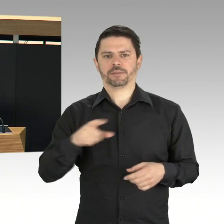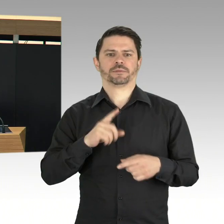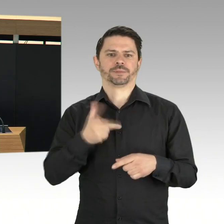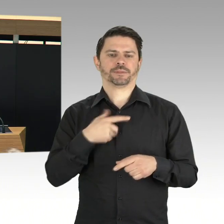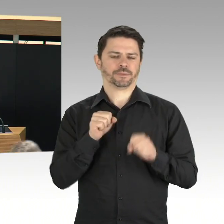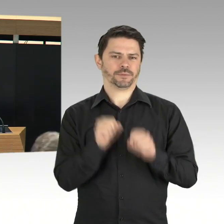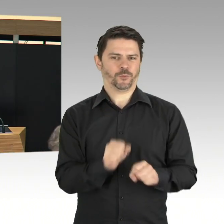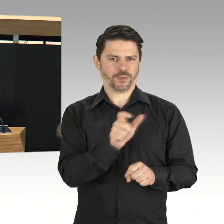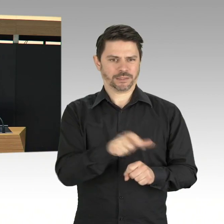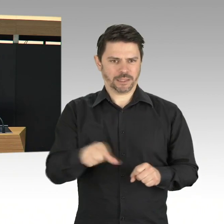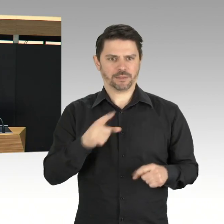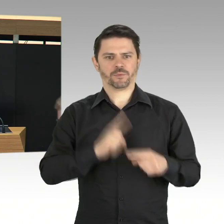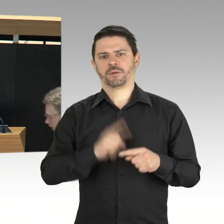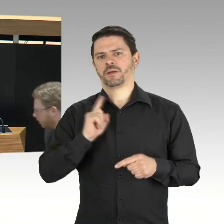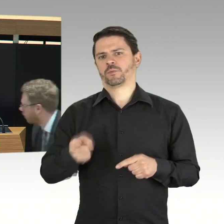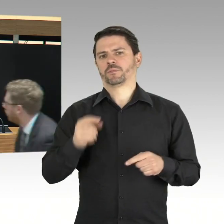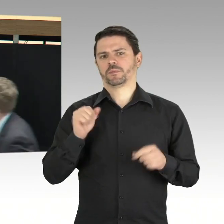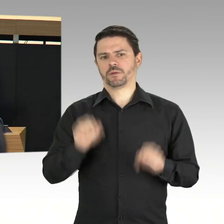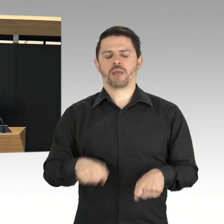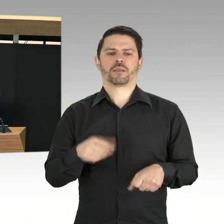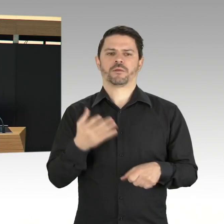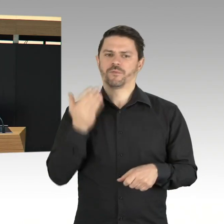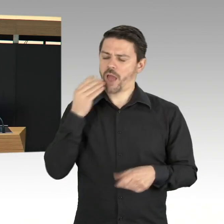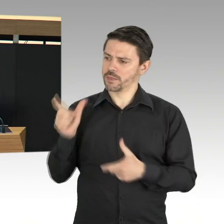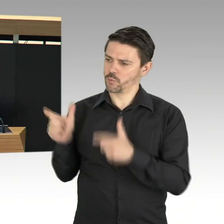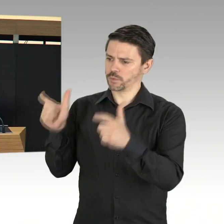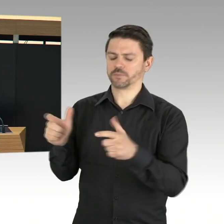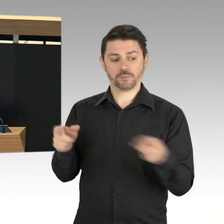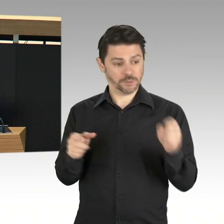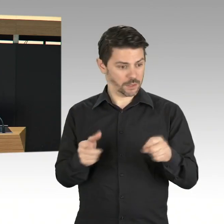Wir wollen die soziale Sicherheit beim Wohnen, das Gemeinwohl insgesamt